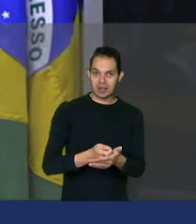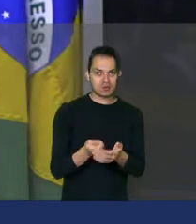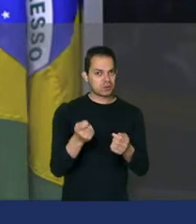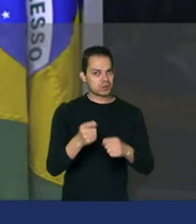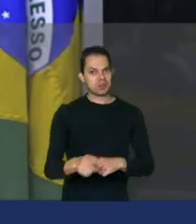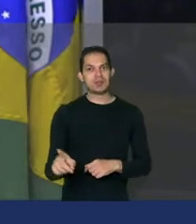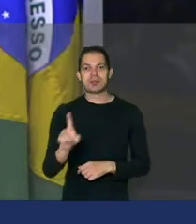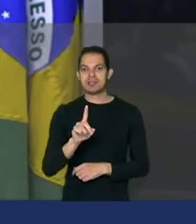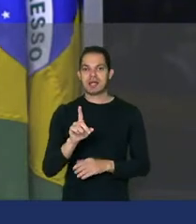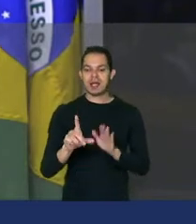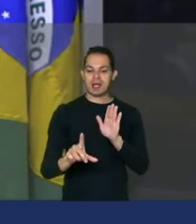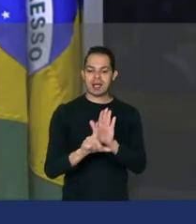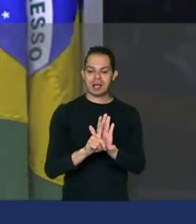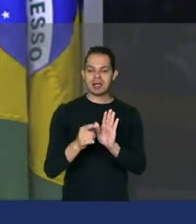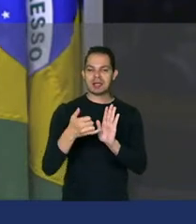PAGAR O PEDÁGIO. ISSO JÁ FOI CONCEDIDO PELA LEI, ISSO JÁ